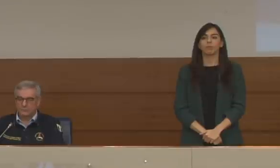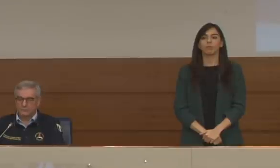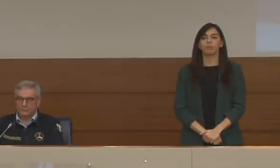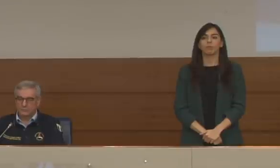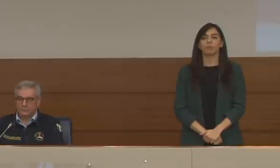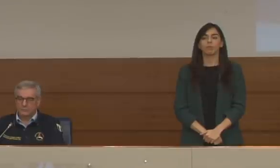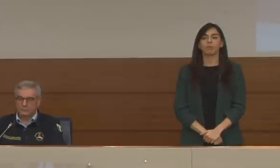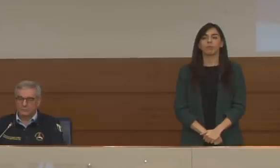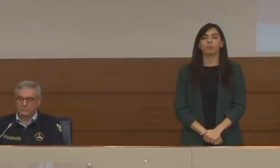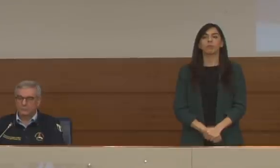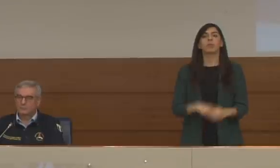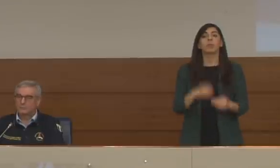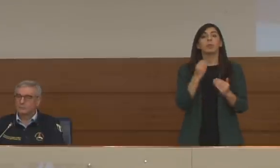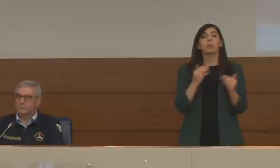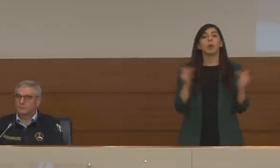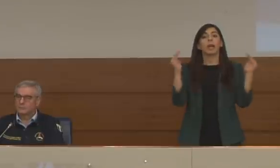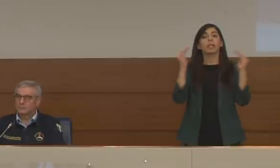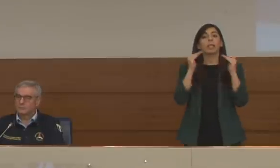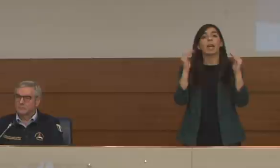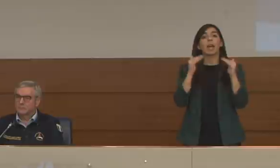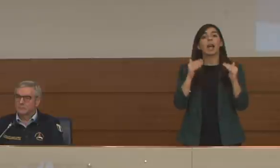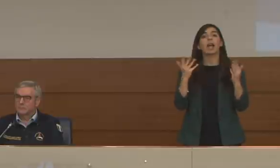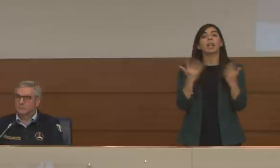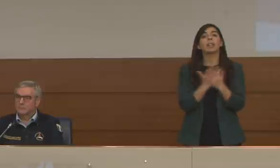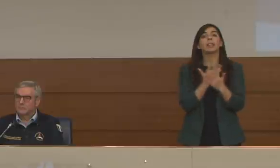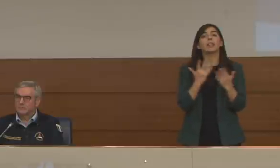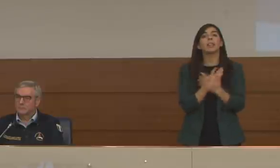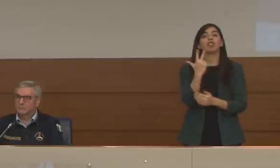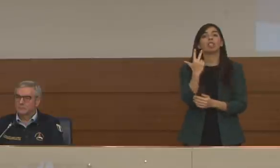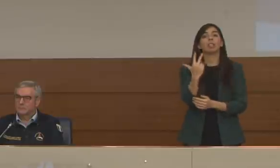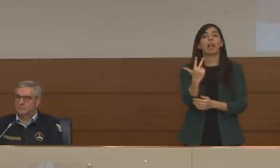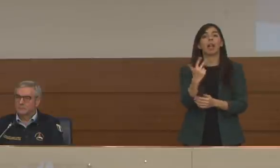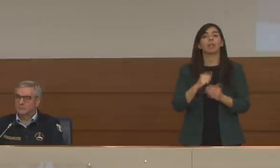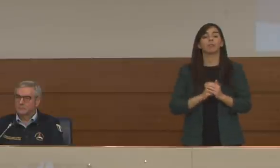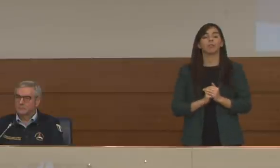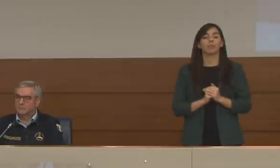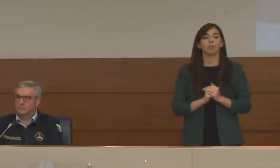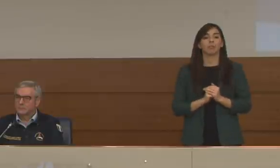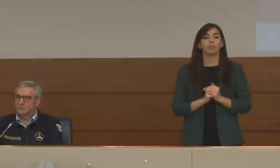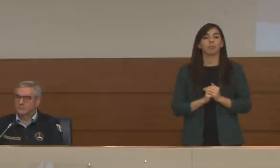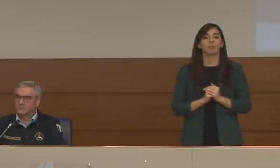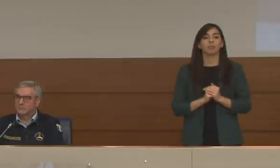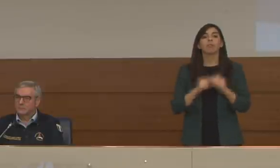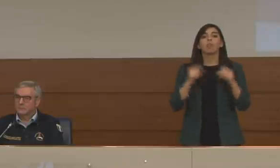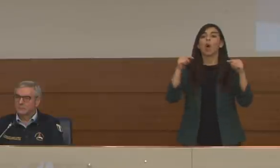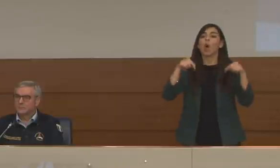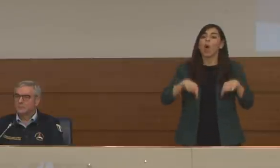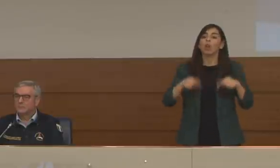Buonasera, Cecconi Tg3. Oggi l'Ordine dei Medici della Lombardia